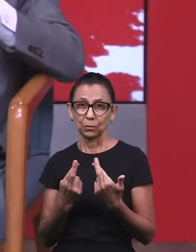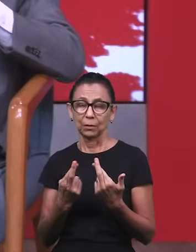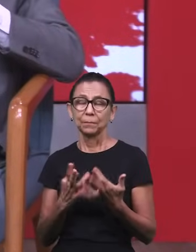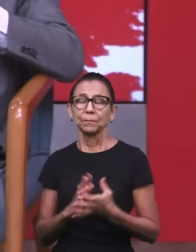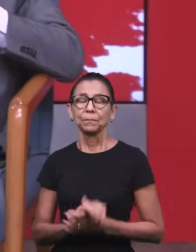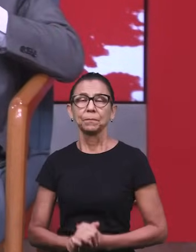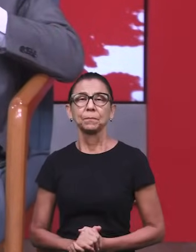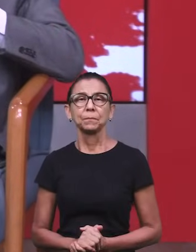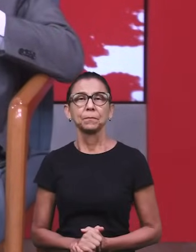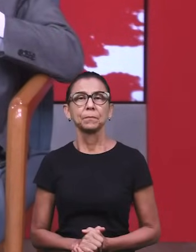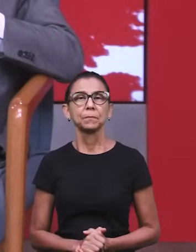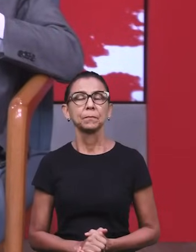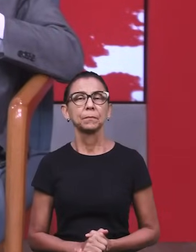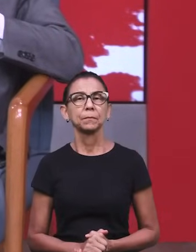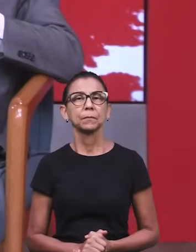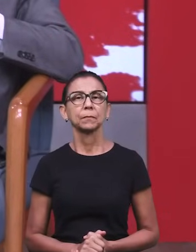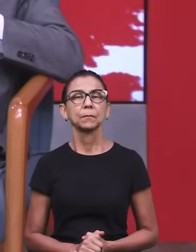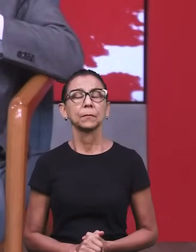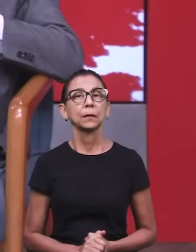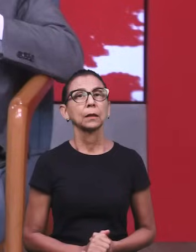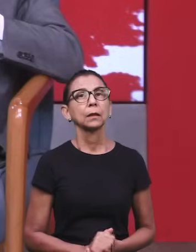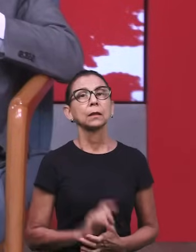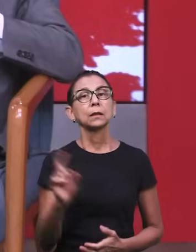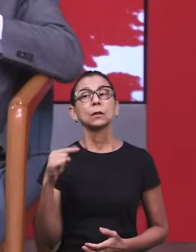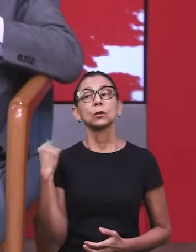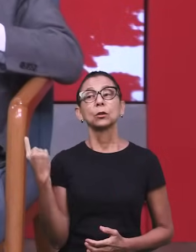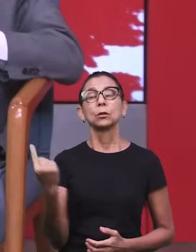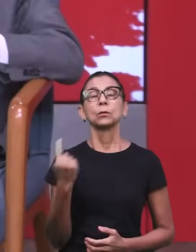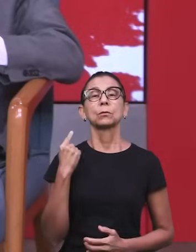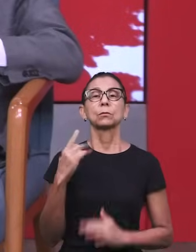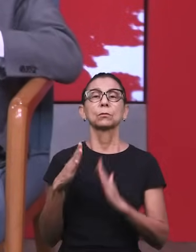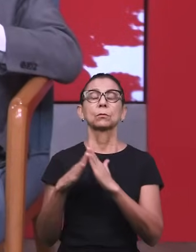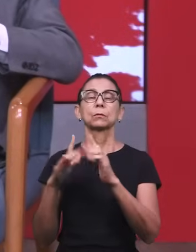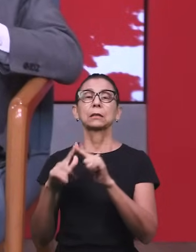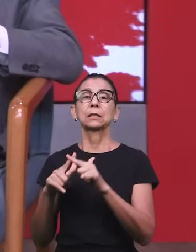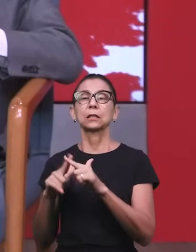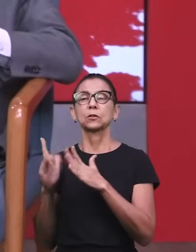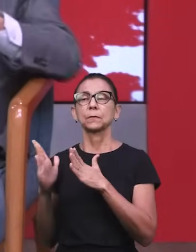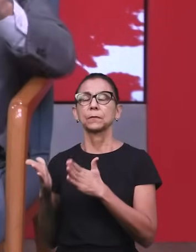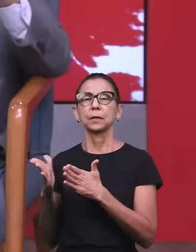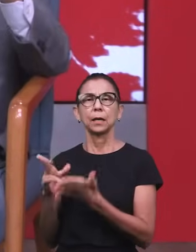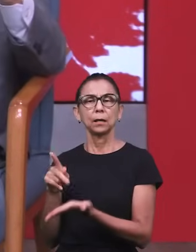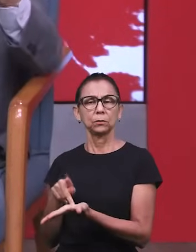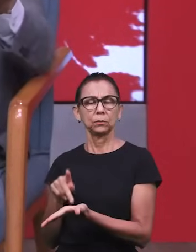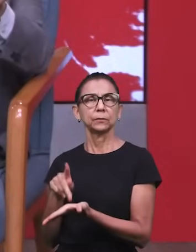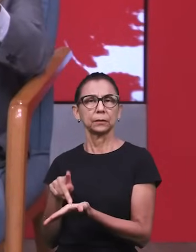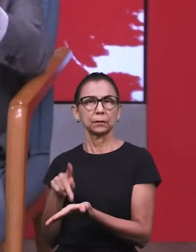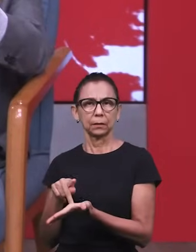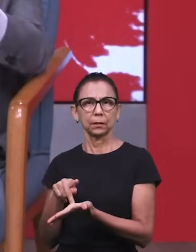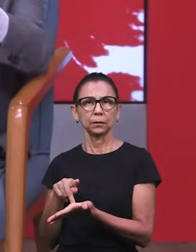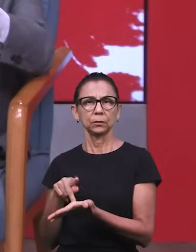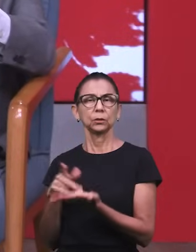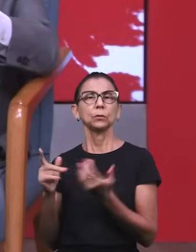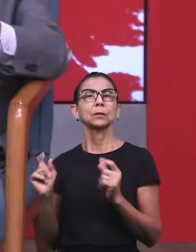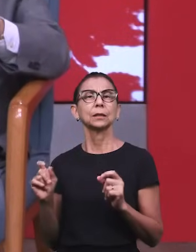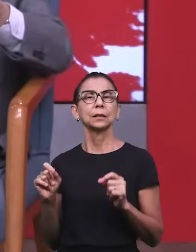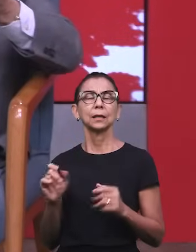nós como igreja igreja igreja verdadeira e quando eu falo de igreja verdadeira é aquela